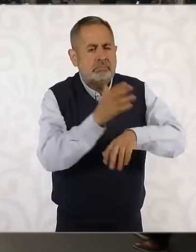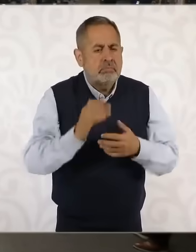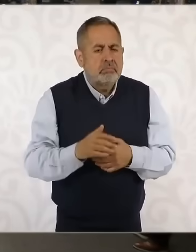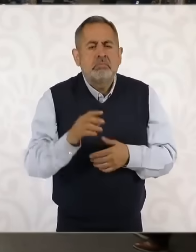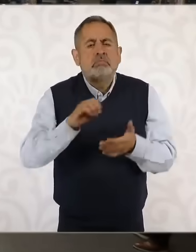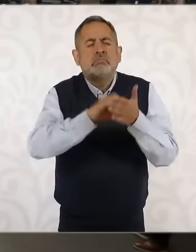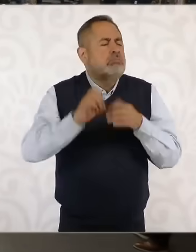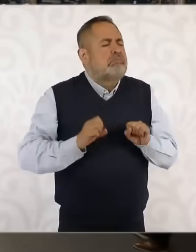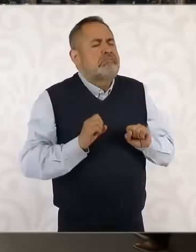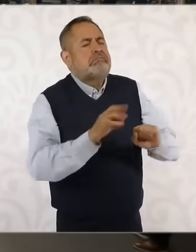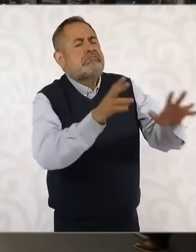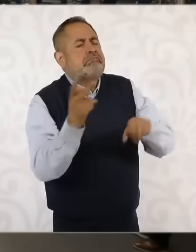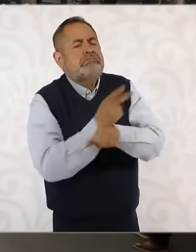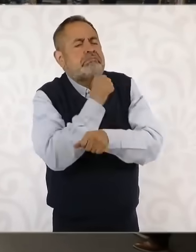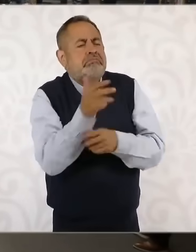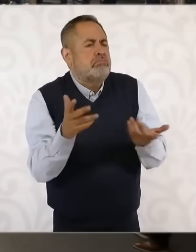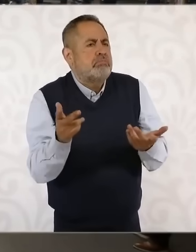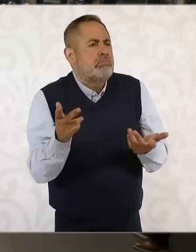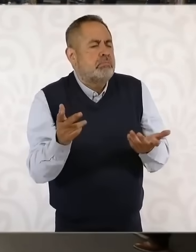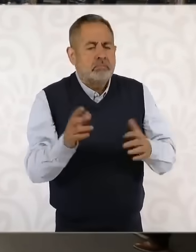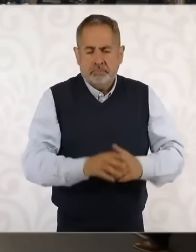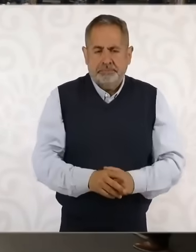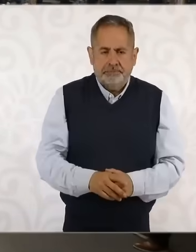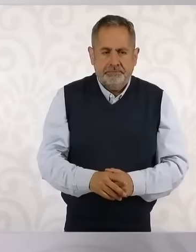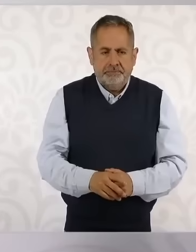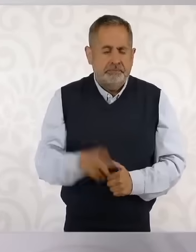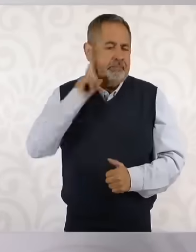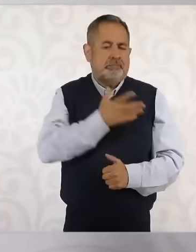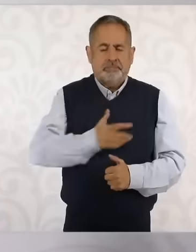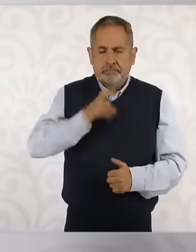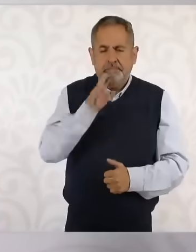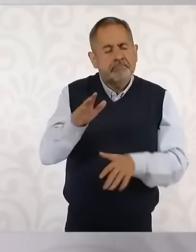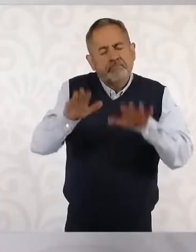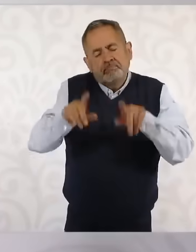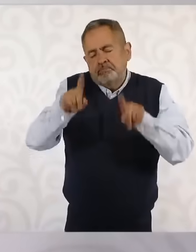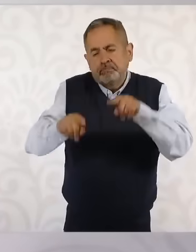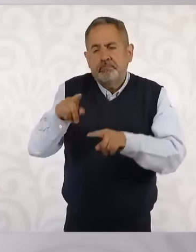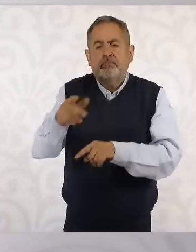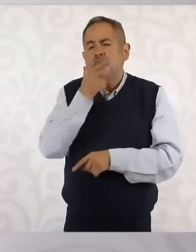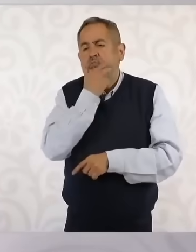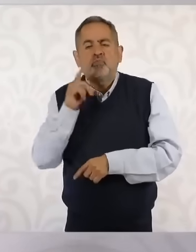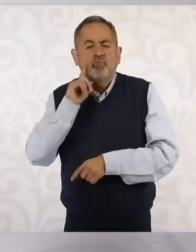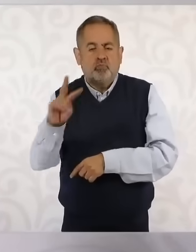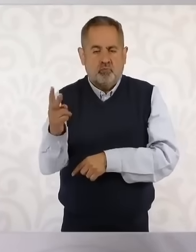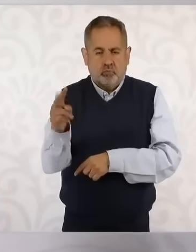presentes o el futuro? Pues depende de la fiscal o el fiscal que llegue, ¿no? No es nuestro objetivo.